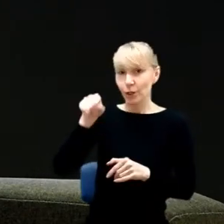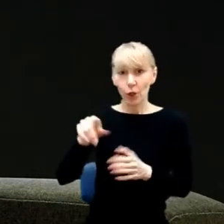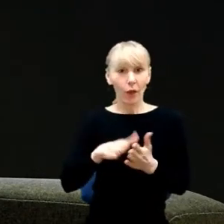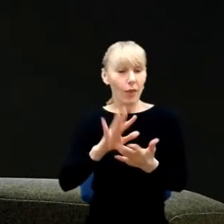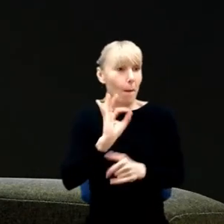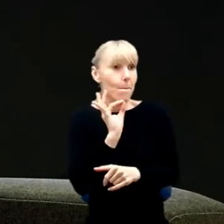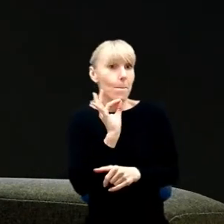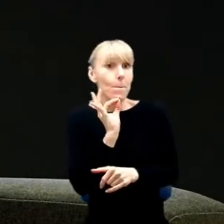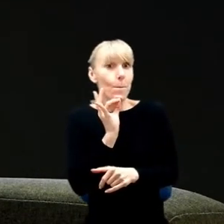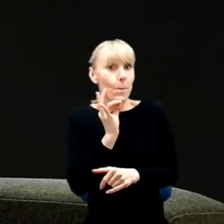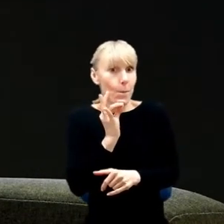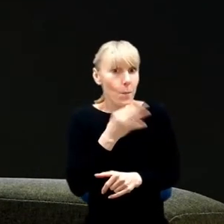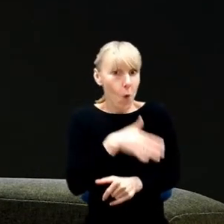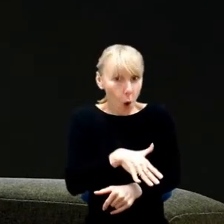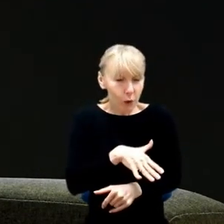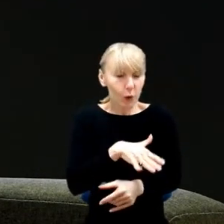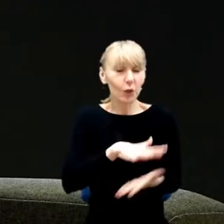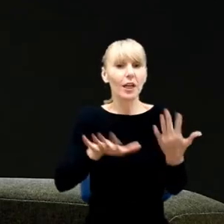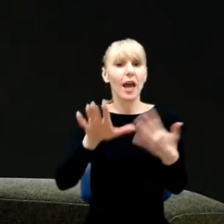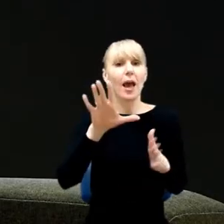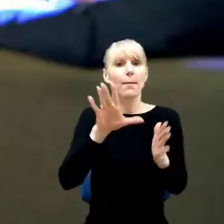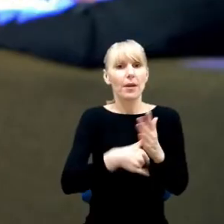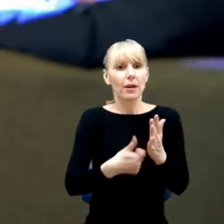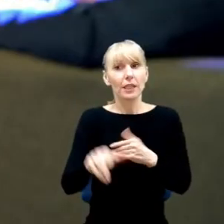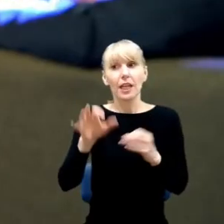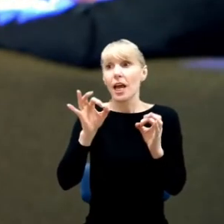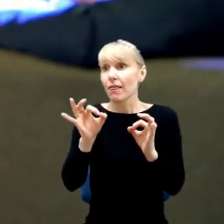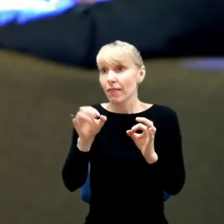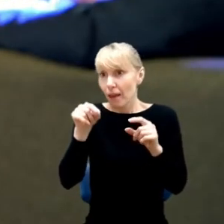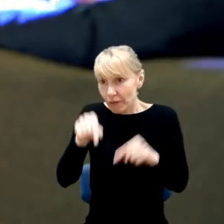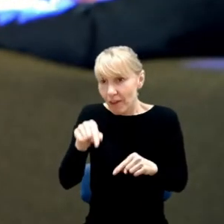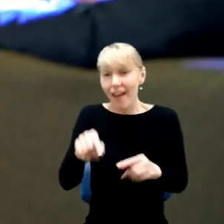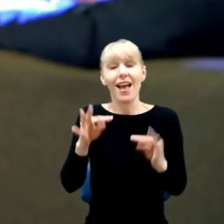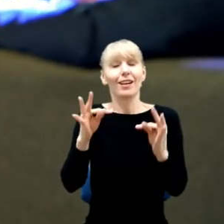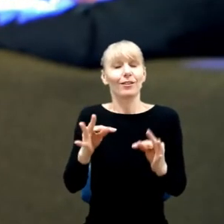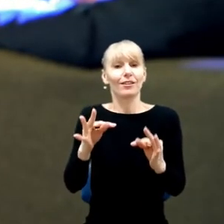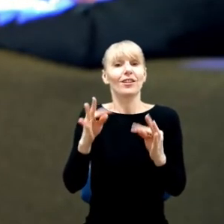W tym roku obchodzimy 85-lecie, a także miasta wyjątkowego pod tym względem,